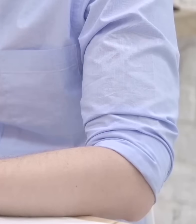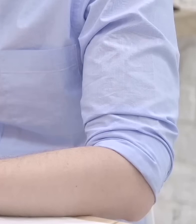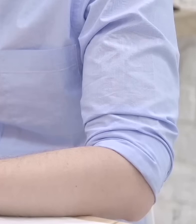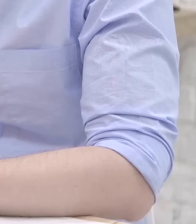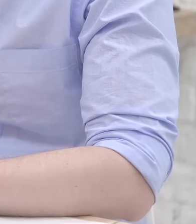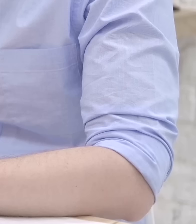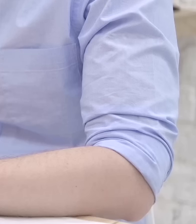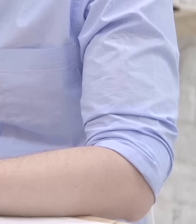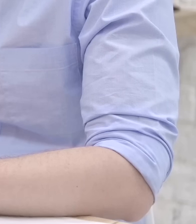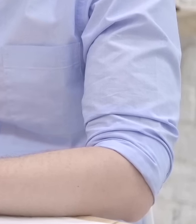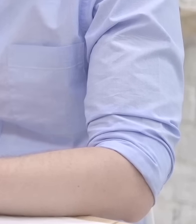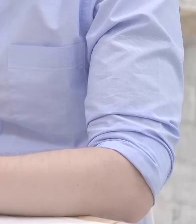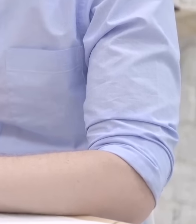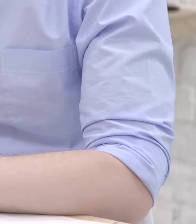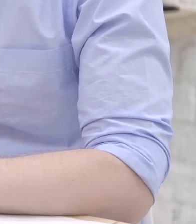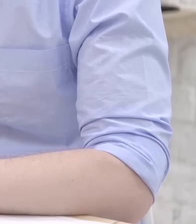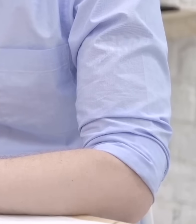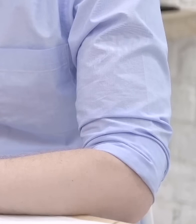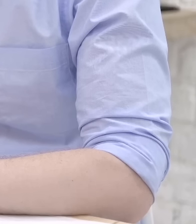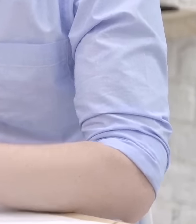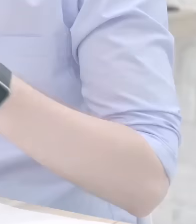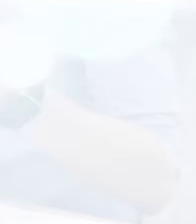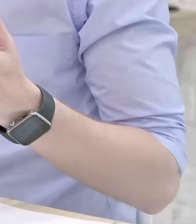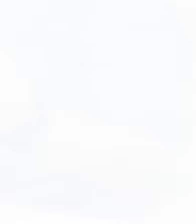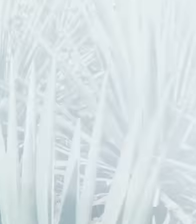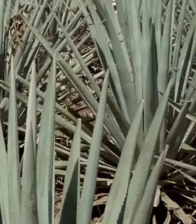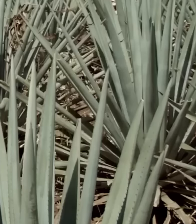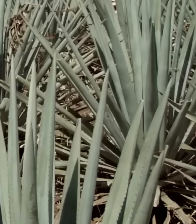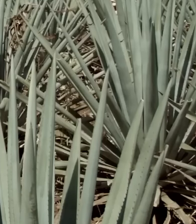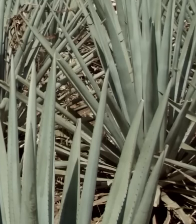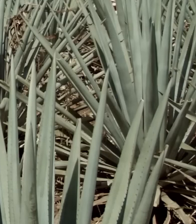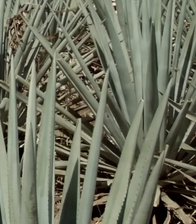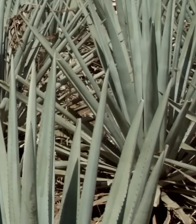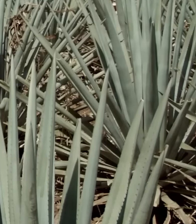las amenazas de embargo y el hostigamiento financiero hacia nuestros campesinos.